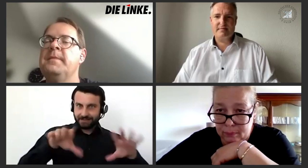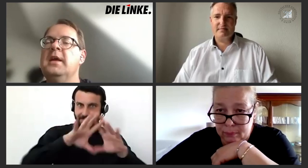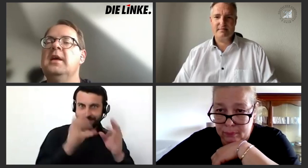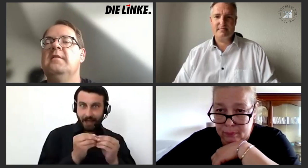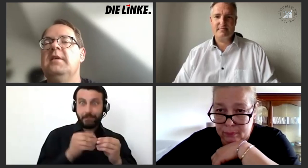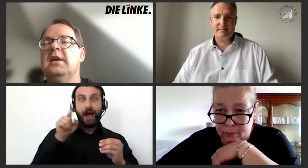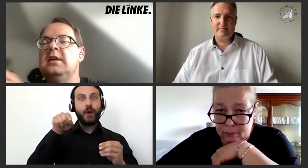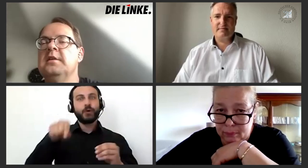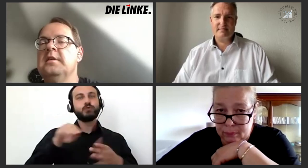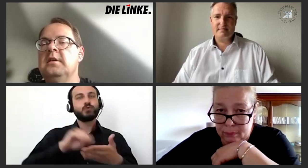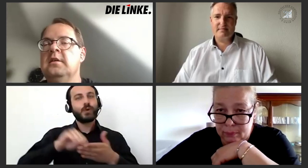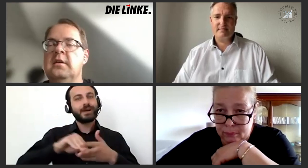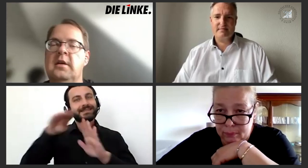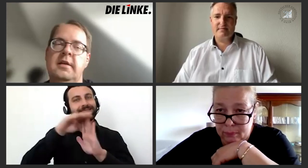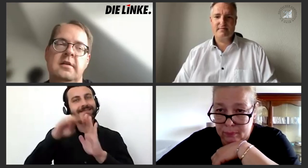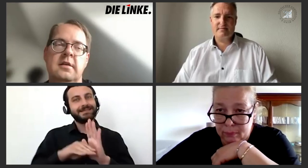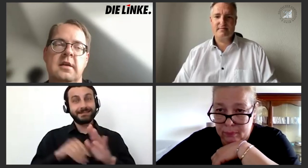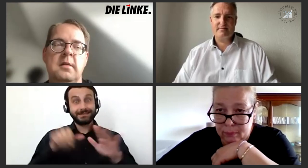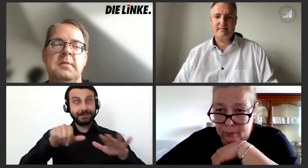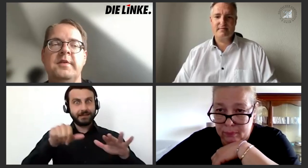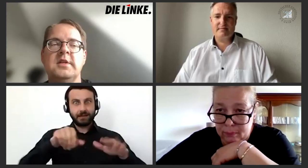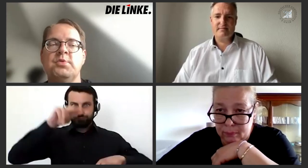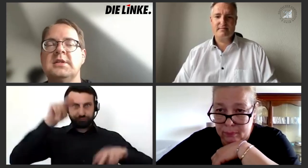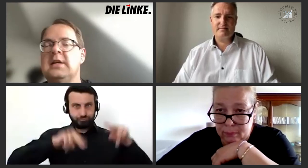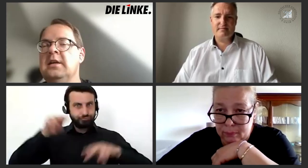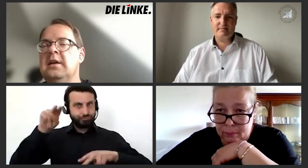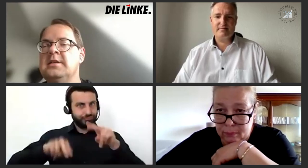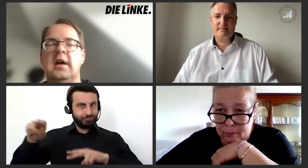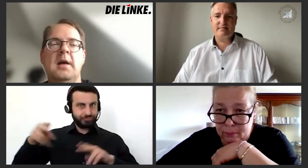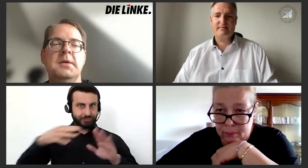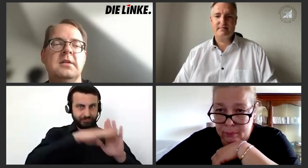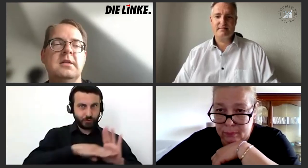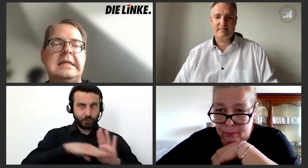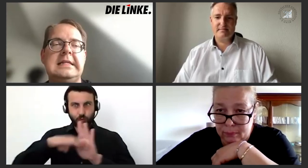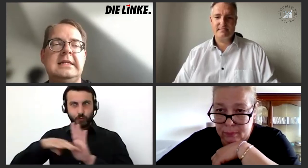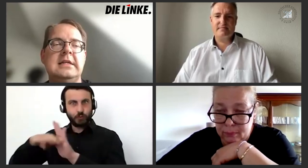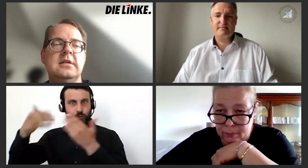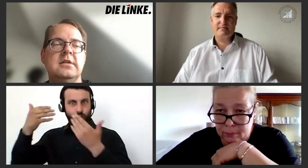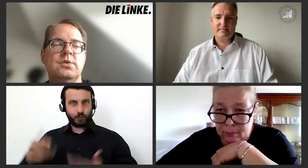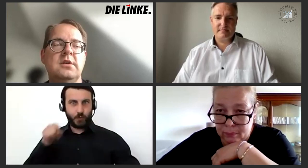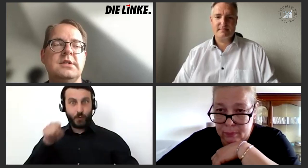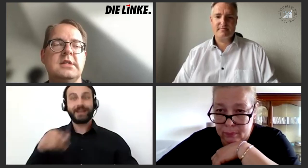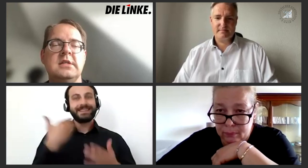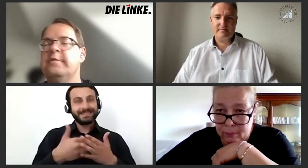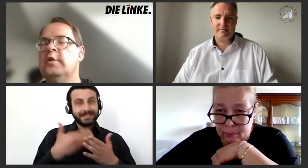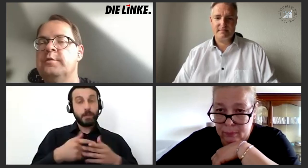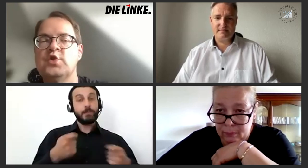16 unterschiedliche Schulgesetze haben, wäre hier eine gegebenenfalls bundeseinheitliche Rahmenrichtlinie